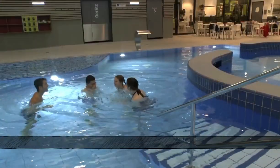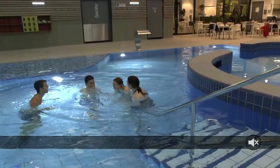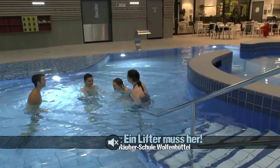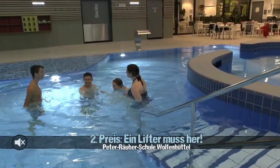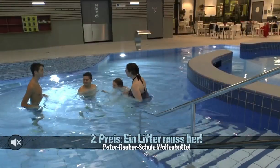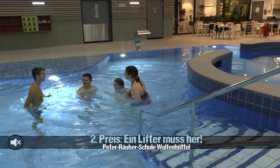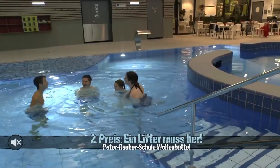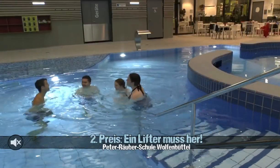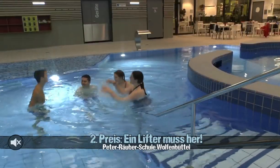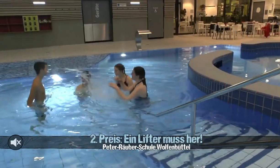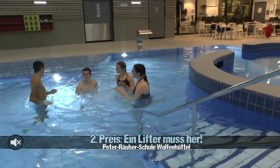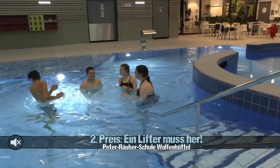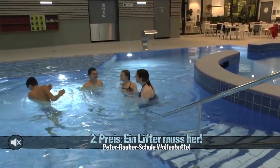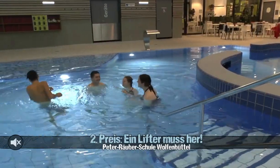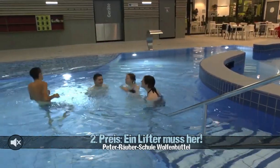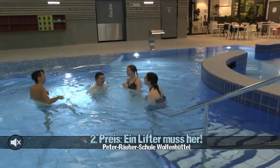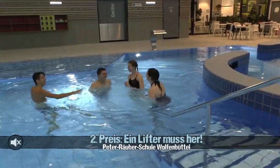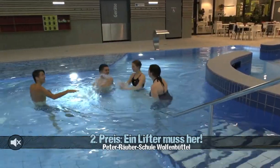(Rufe und Lachen)